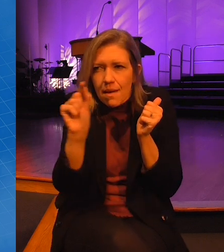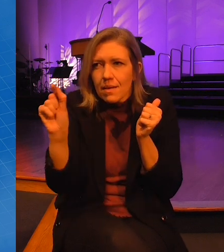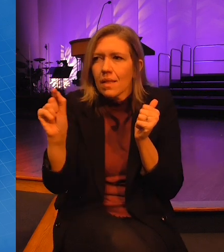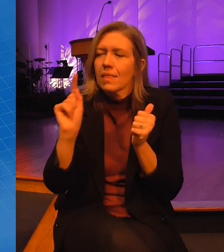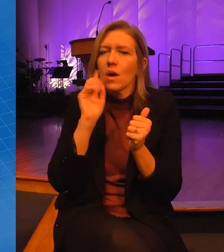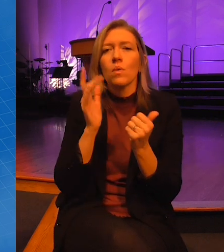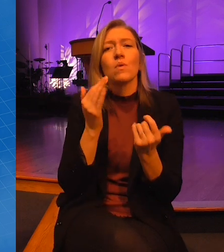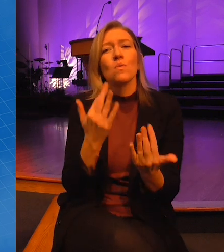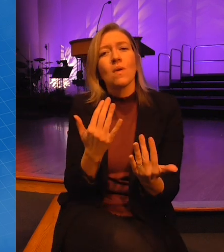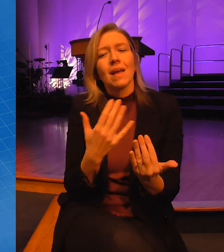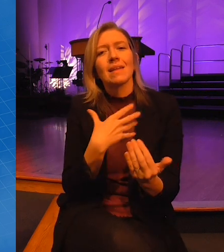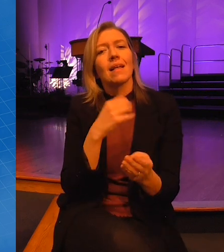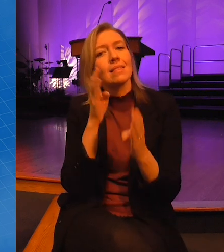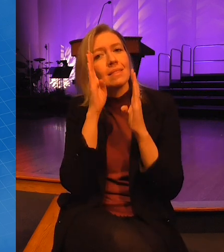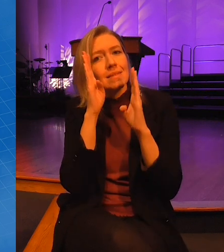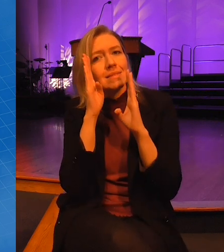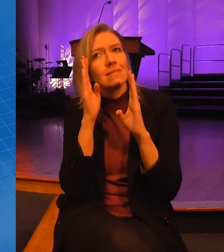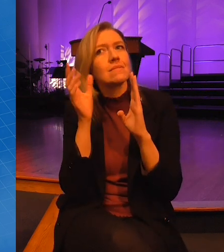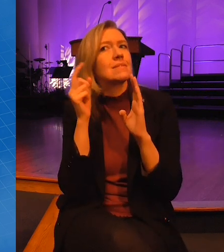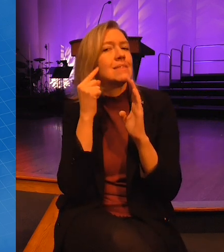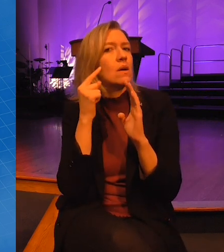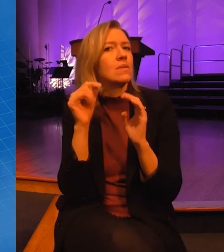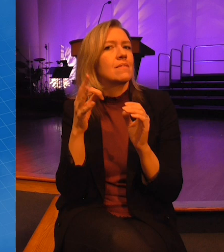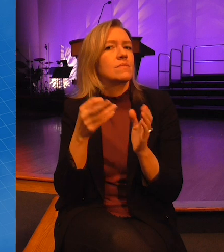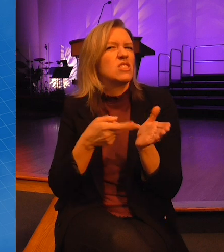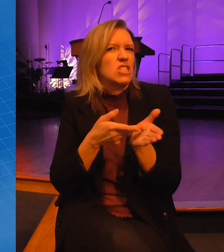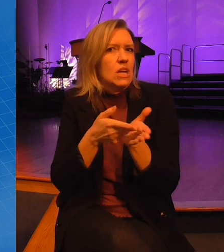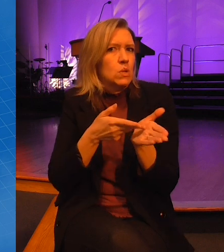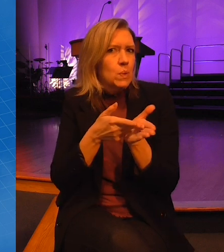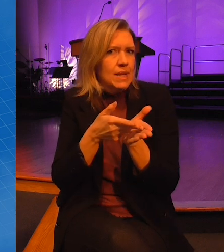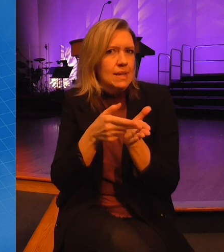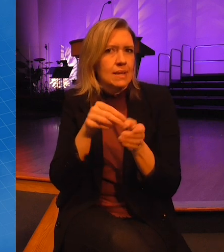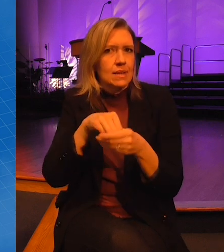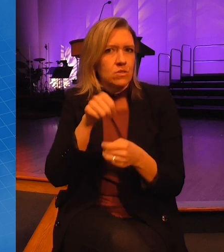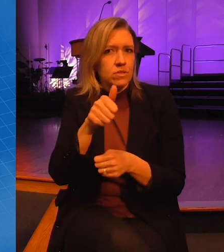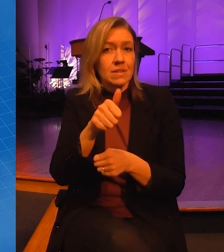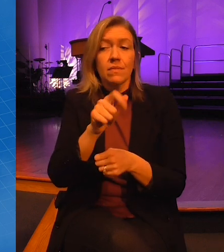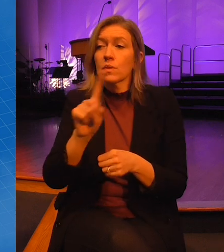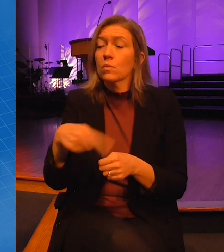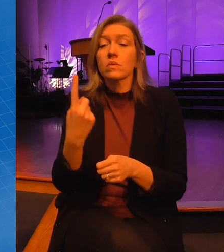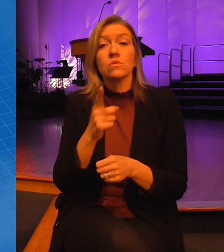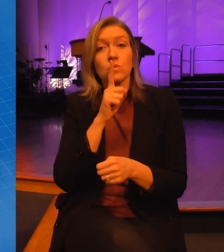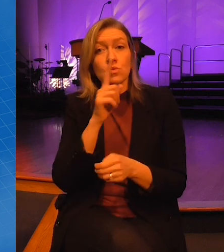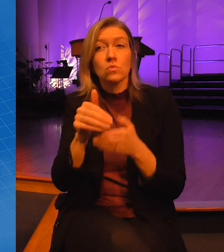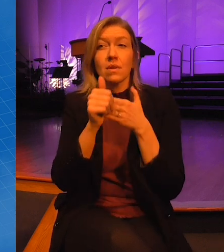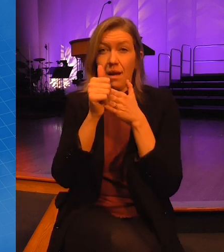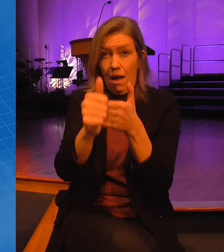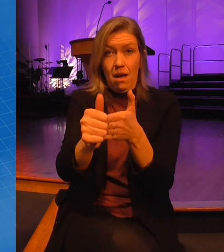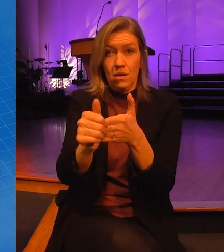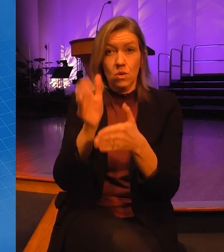genuino en sí mismo? Es la única guía verdadera que jamás tendrán y si no puedes oírlo